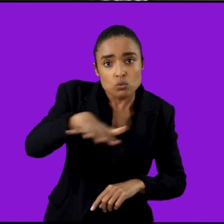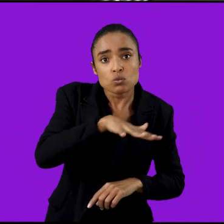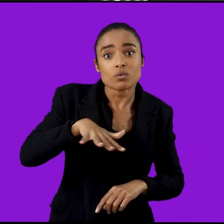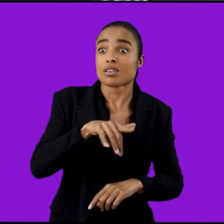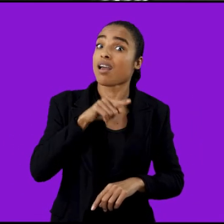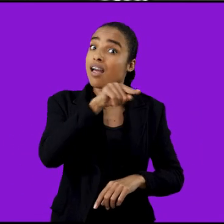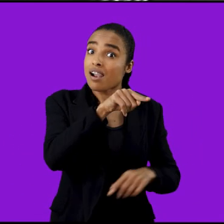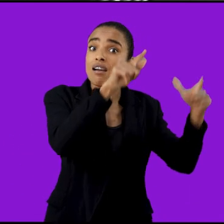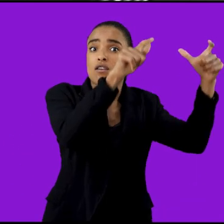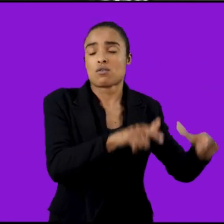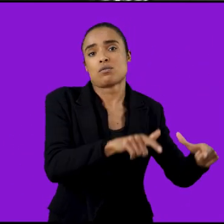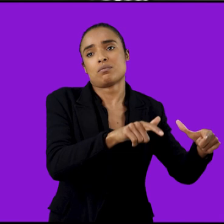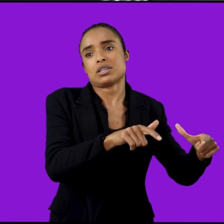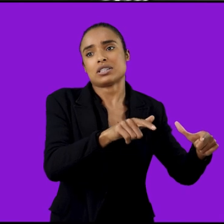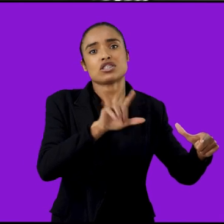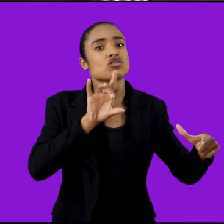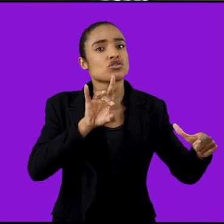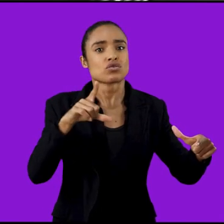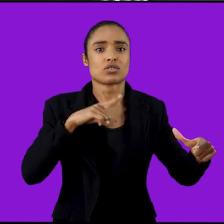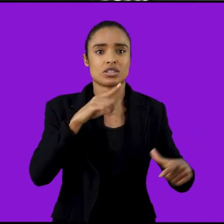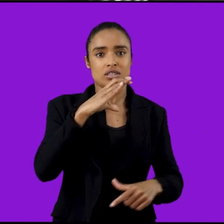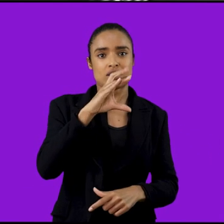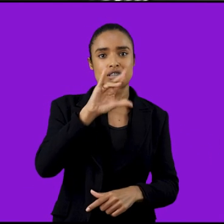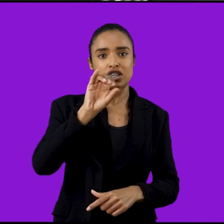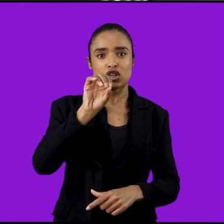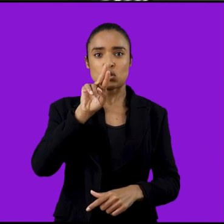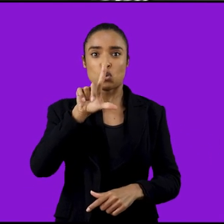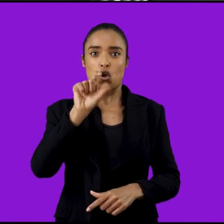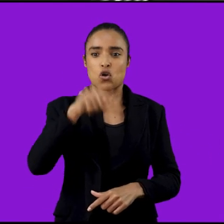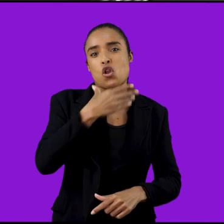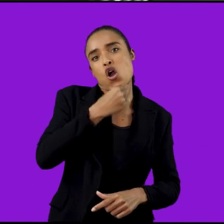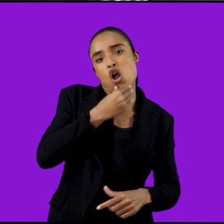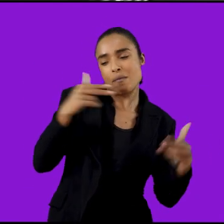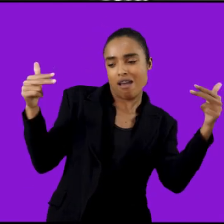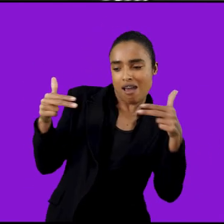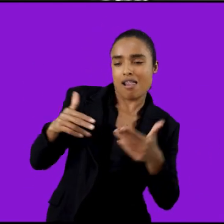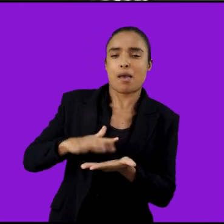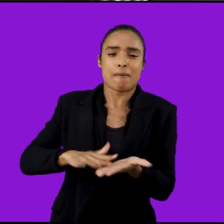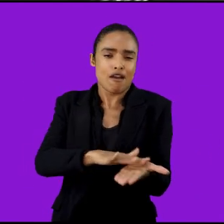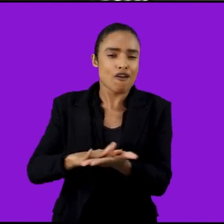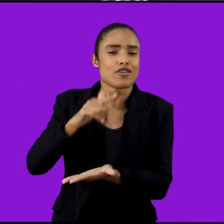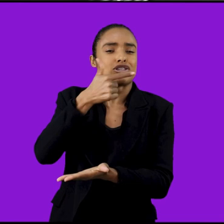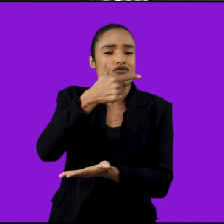empreendedores sociais, que tem feito coisas muito disruptivas. Tá naquela região, entendeu? E só de ter me dado um Criolo, eu já sou grato